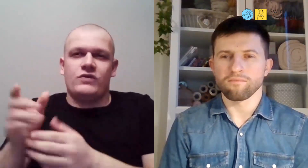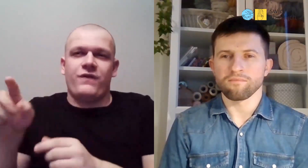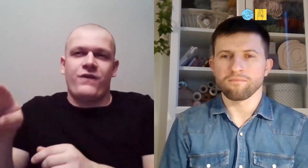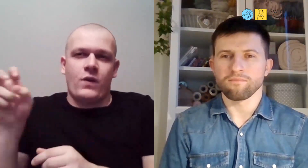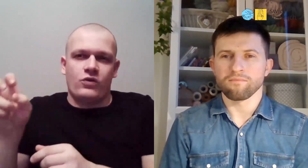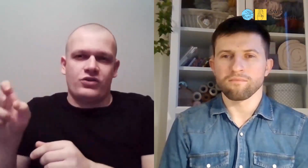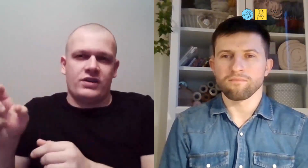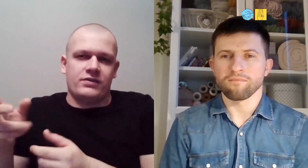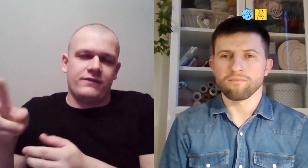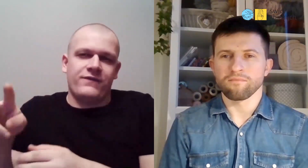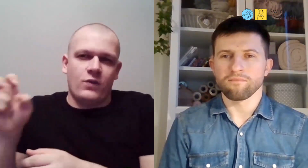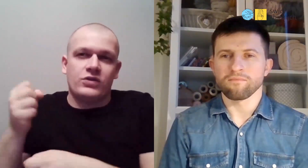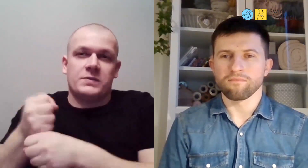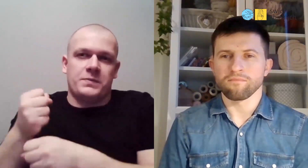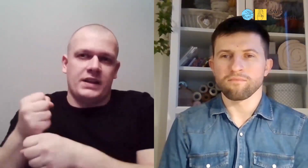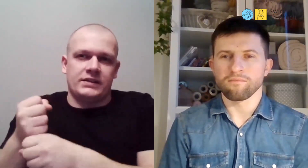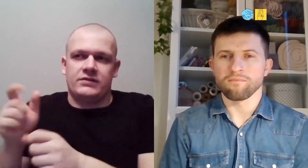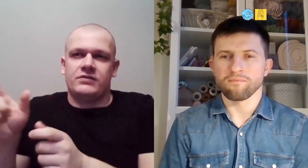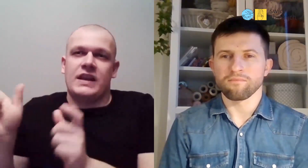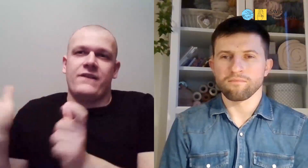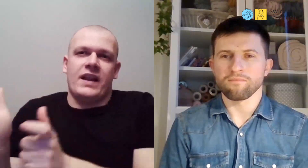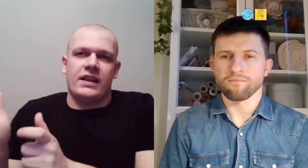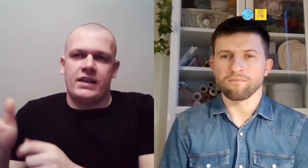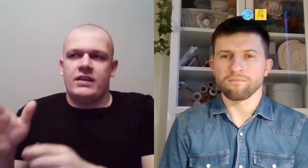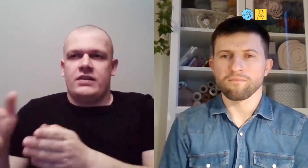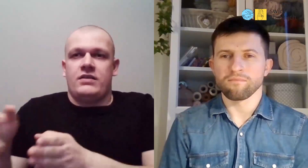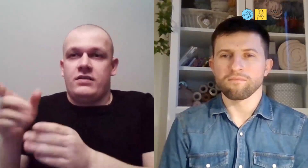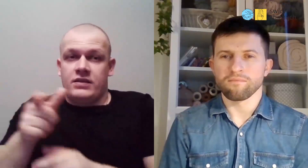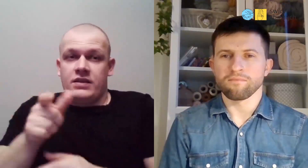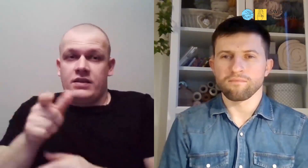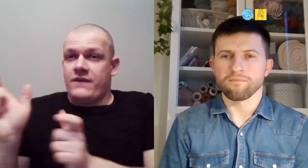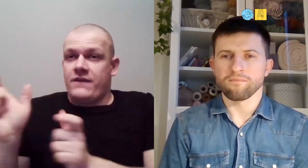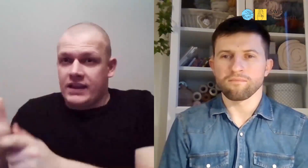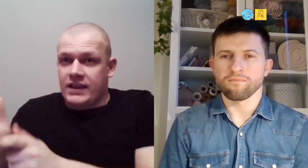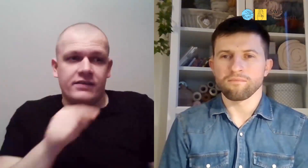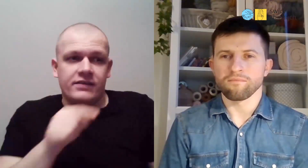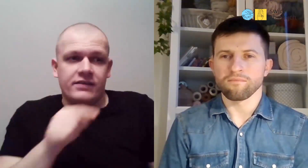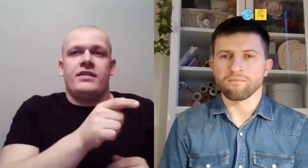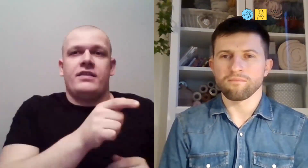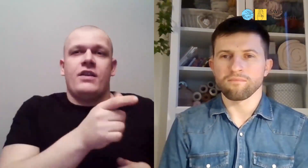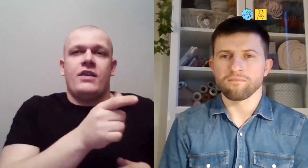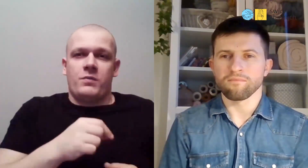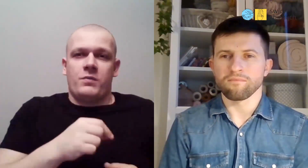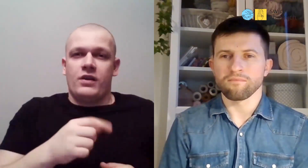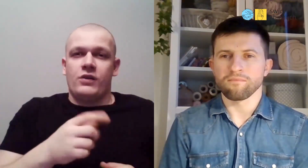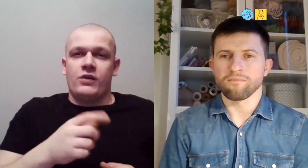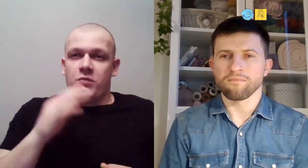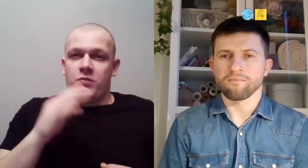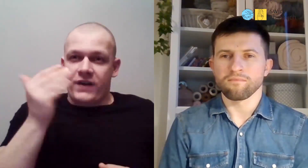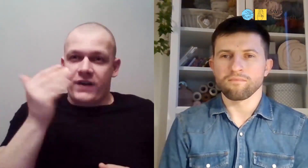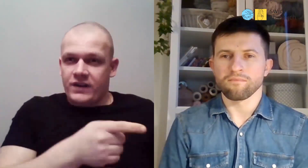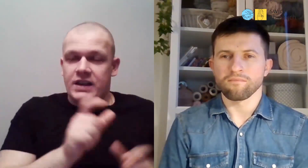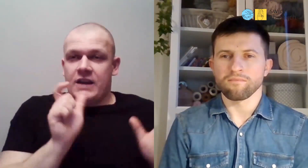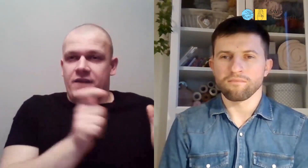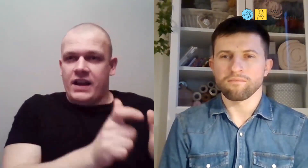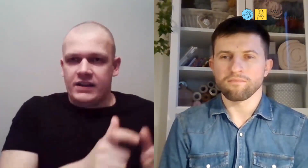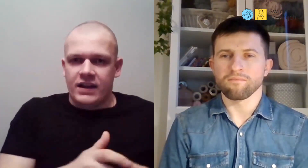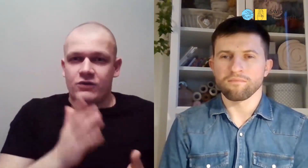a nawet policjanci muszą zostać wyłączeni z pracy i muszą przechodzić na obowiązkową kwarantannę.